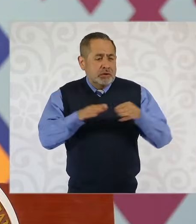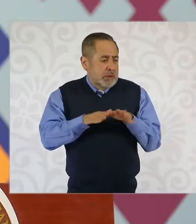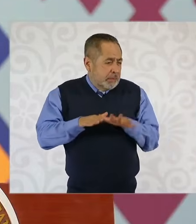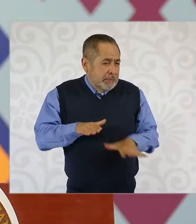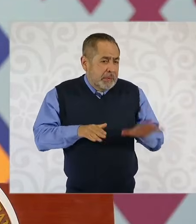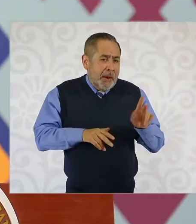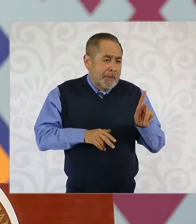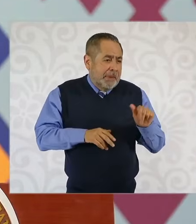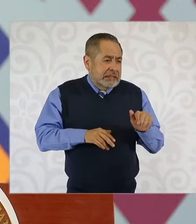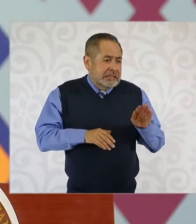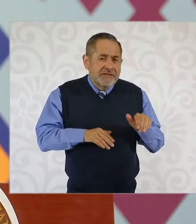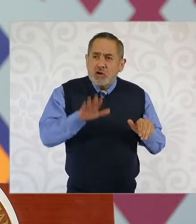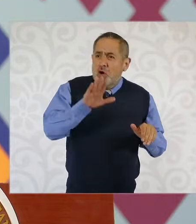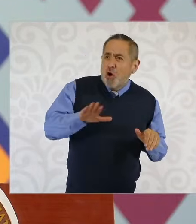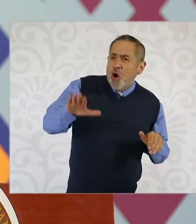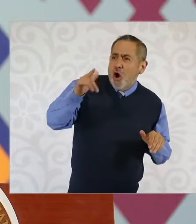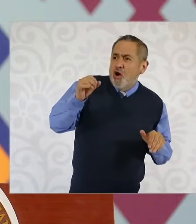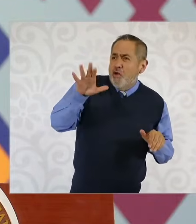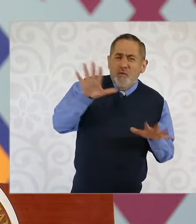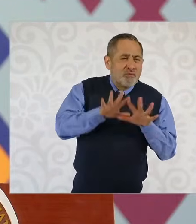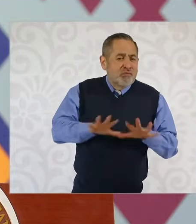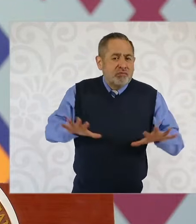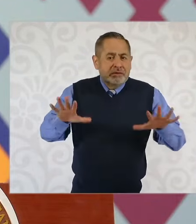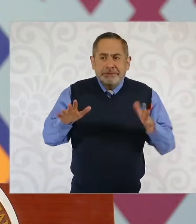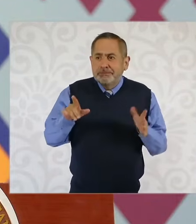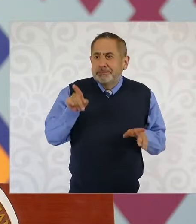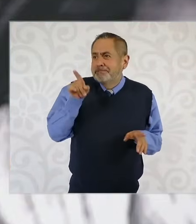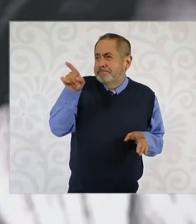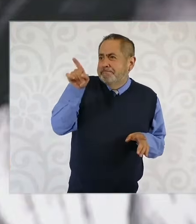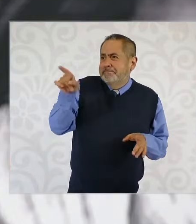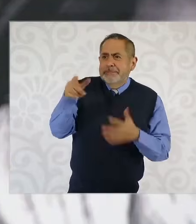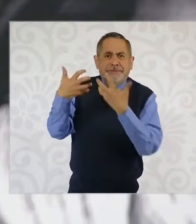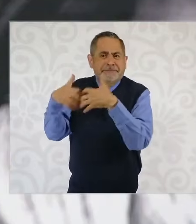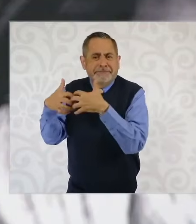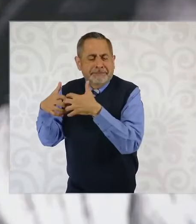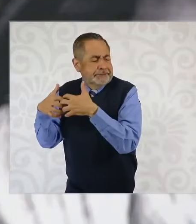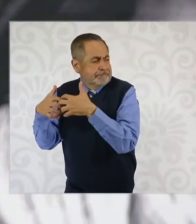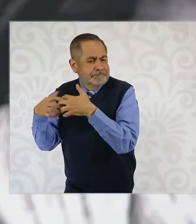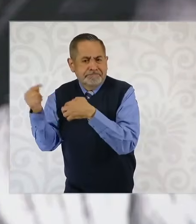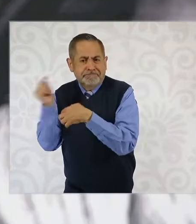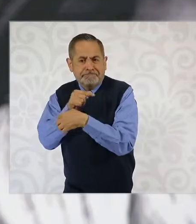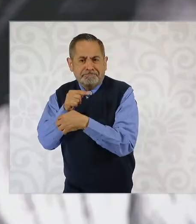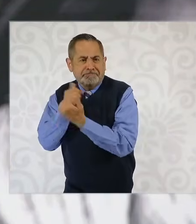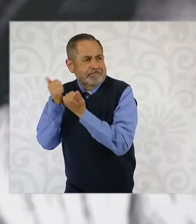y la producción petrolera está más bien del lado del Golfo tenemos que abastecer el Pacífico y eso